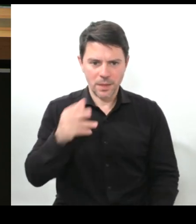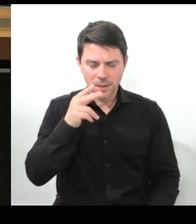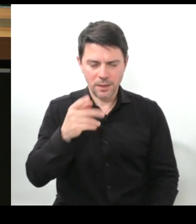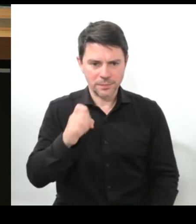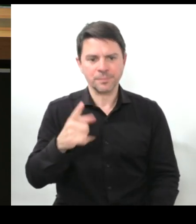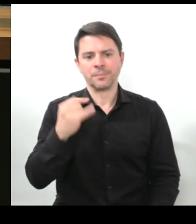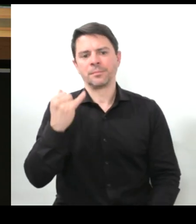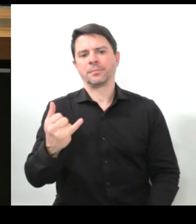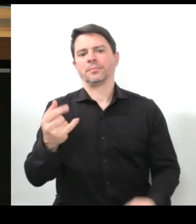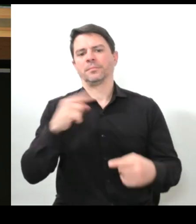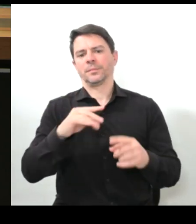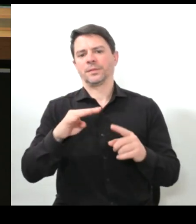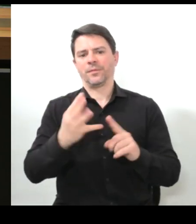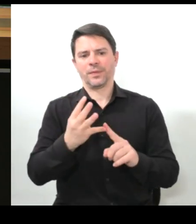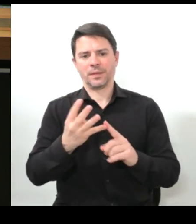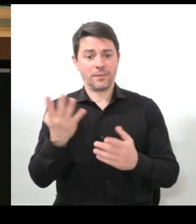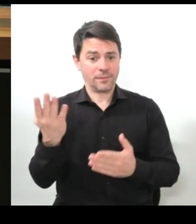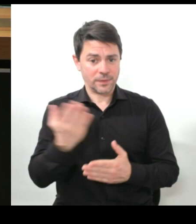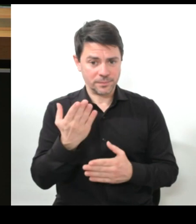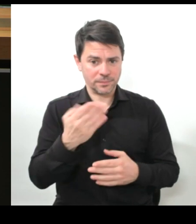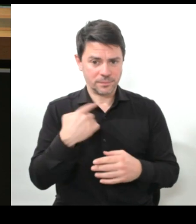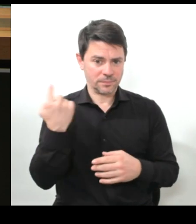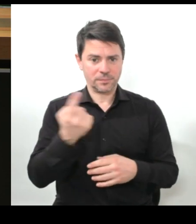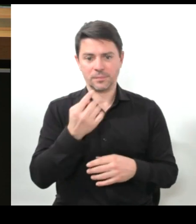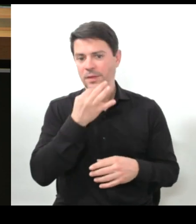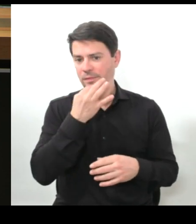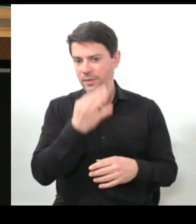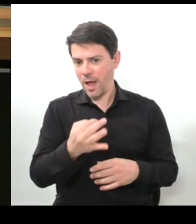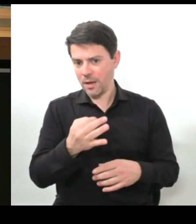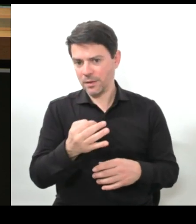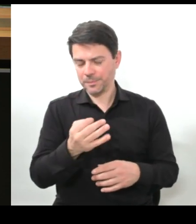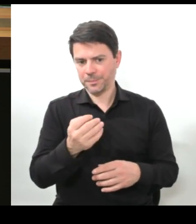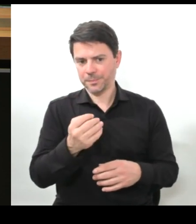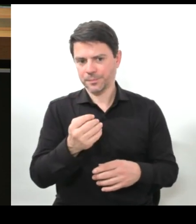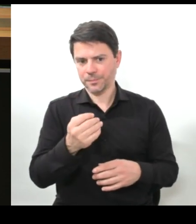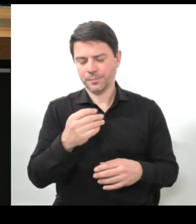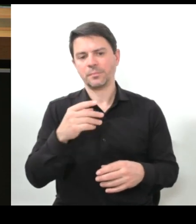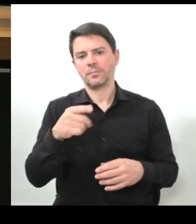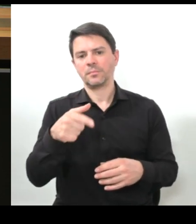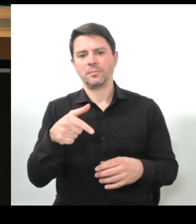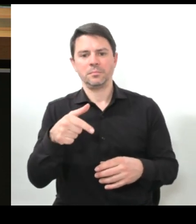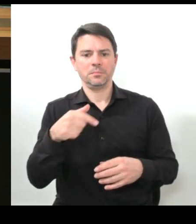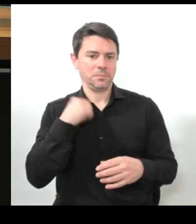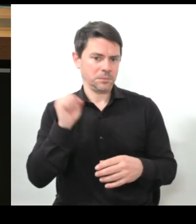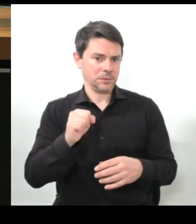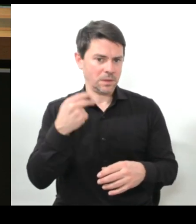Herr Hansel, da haben Sie völlig recht, denn sinnvoll wäre es, und das ist der große